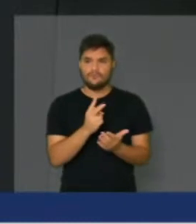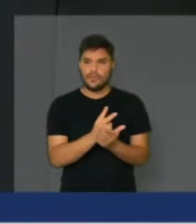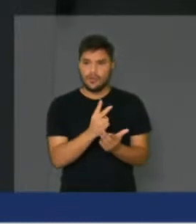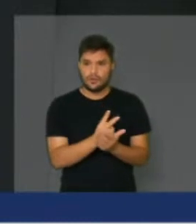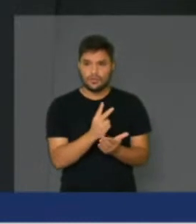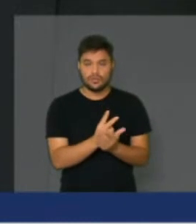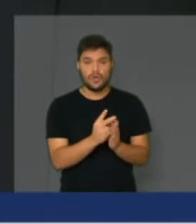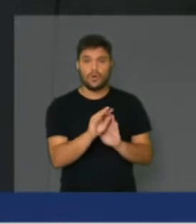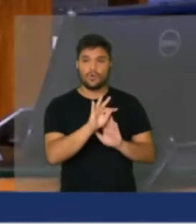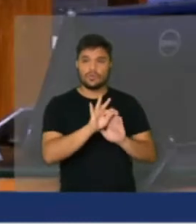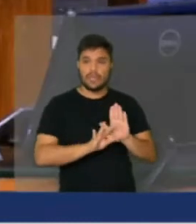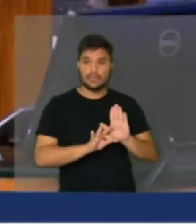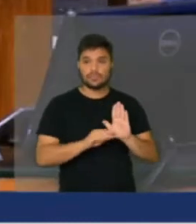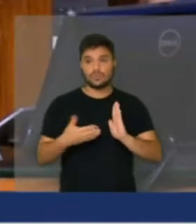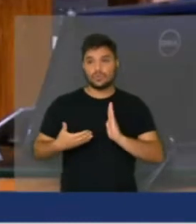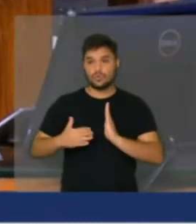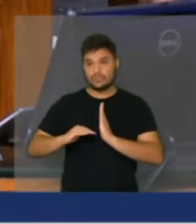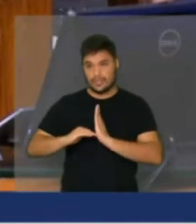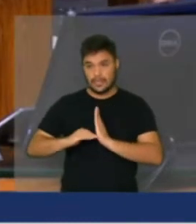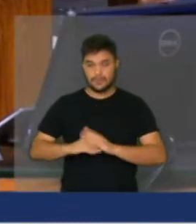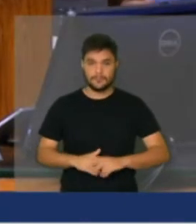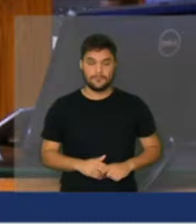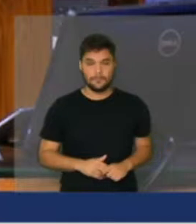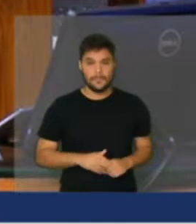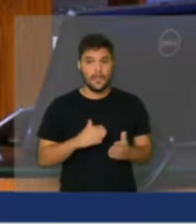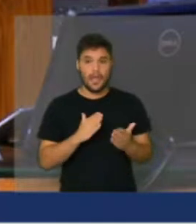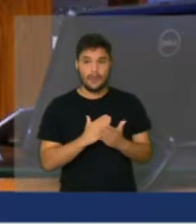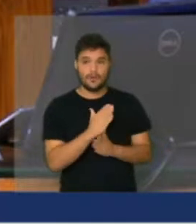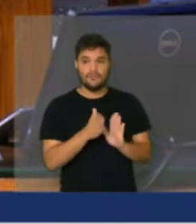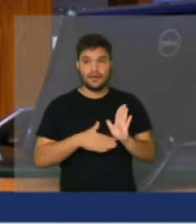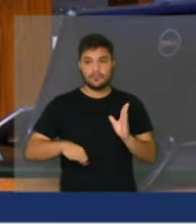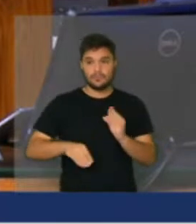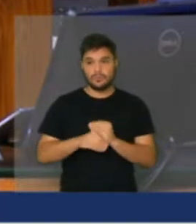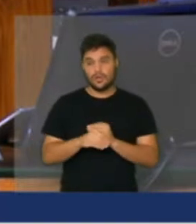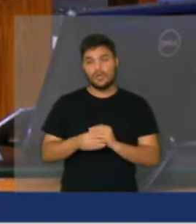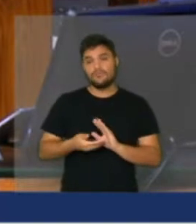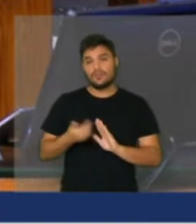TEXTO DO SENADO. APROVADA A EMENDA FICA PREJUDICADO O DESTAQUE N° 3. EM VOTAÇÃO A REDAÇÃO FINAL. AQUELES QUE